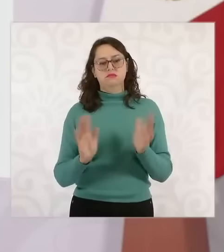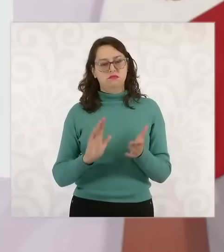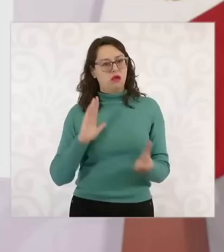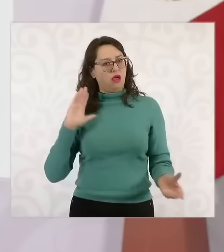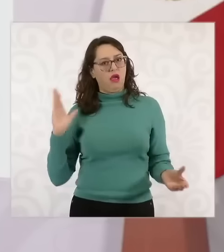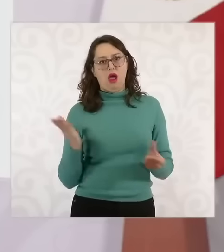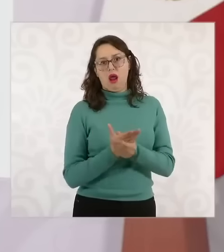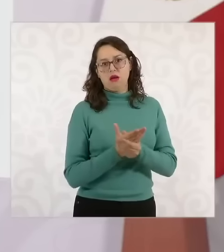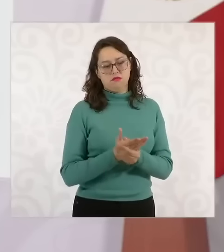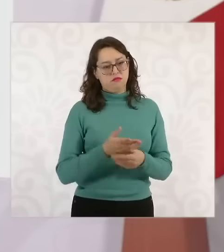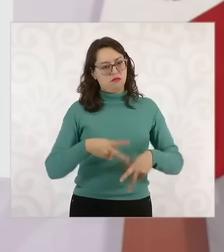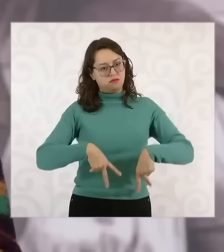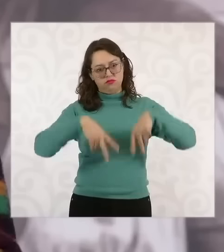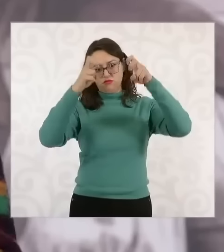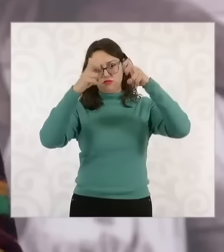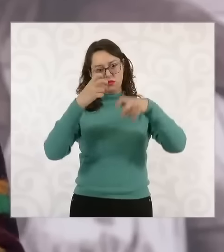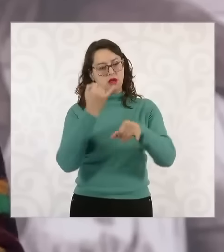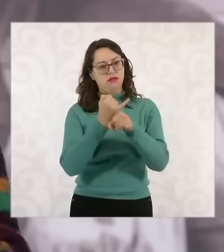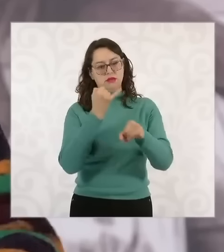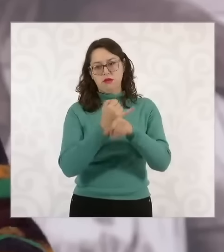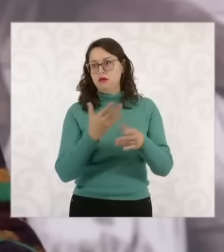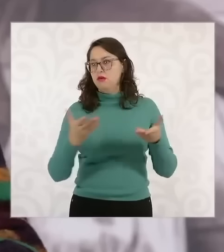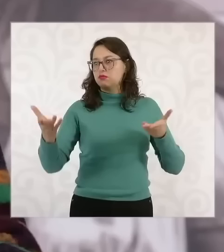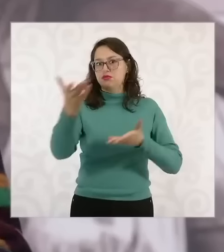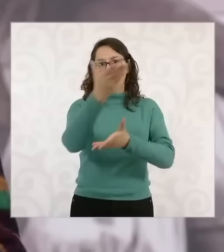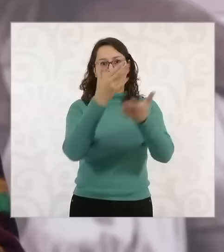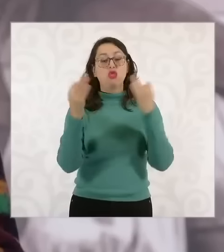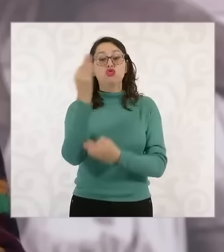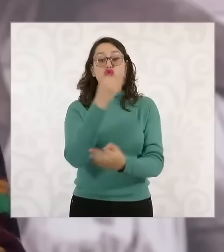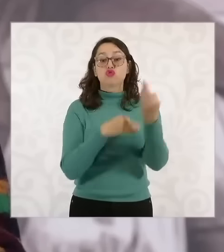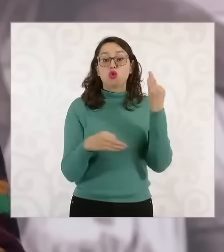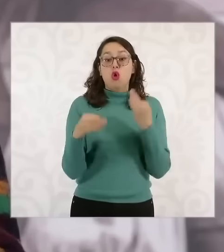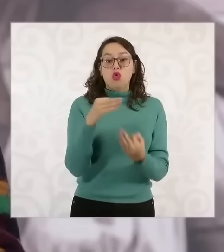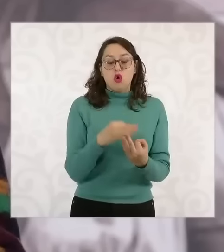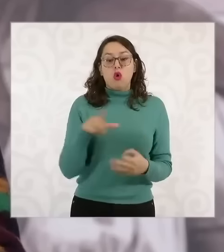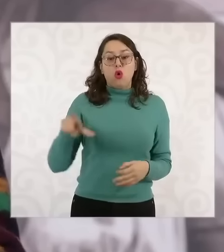garantizar el intercambio de servicios, que es que toda la infraestructura del gobierno de México en